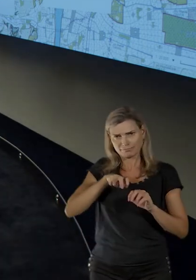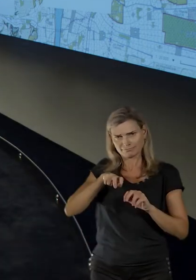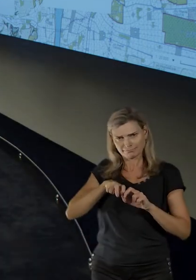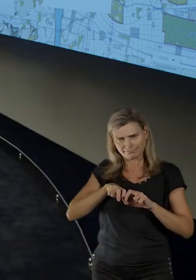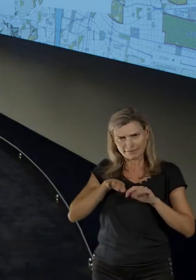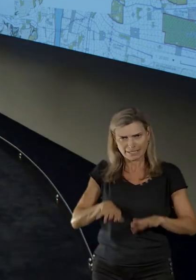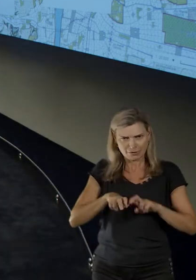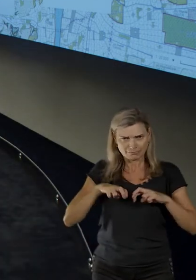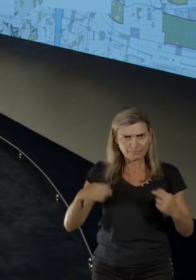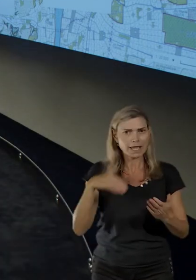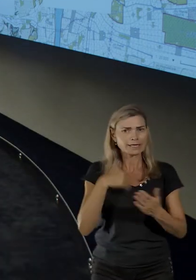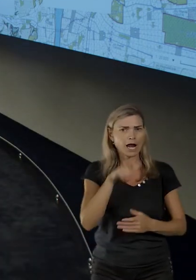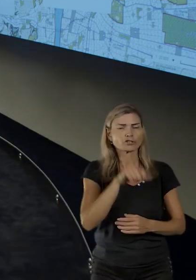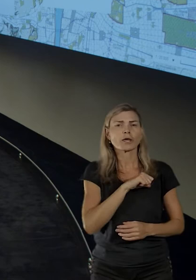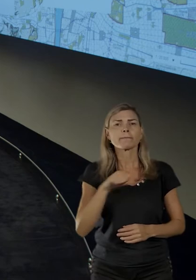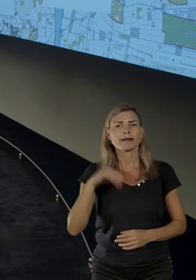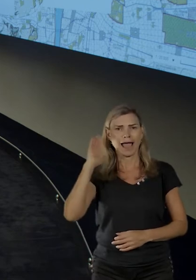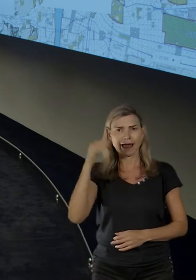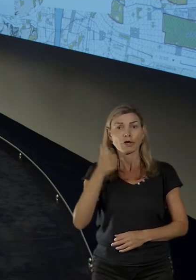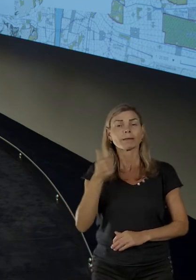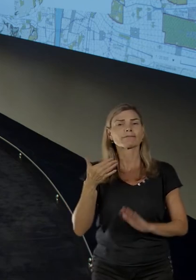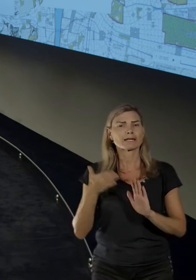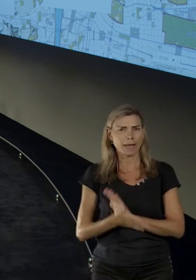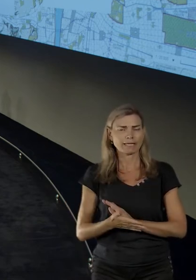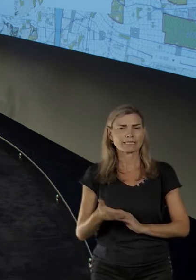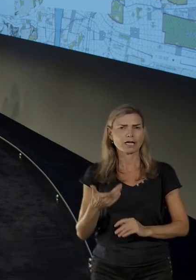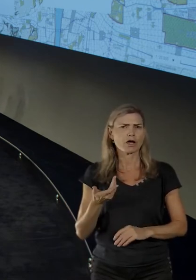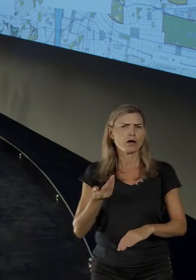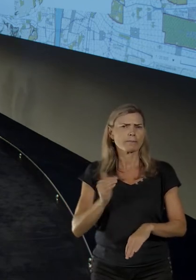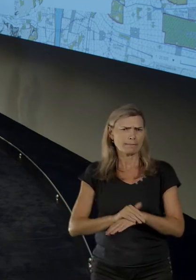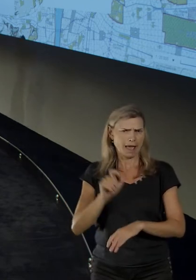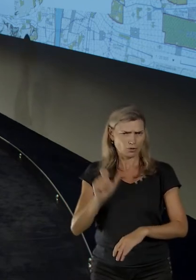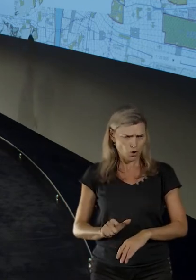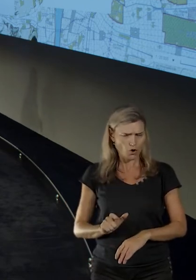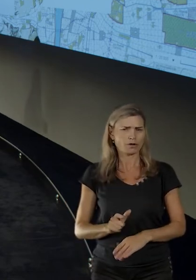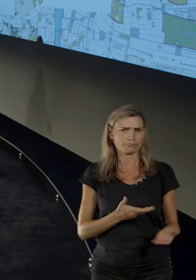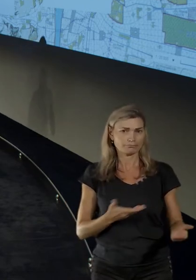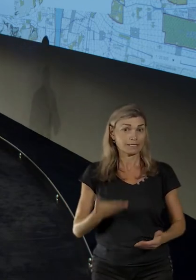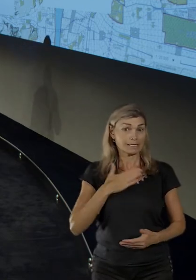Pozvu také pana Hlaváčka, prvního náměstka primátora. Jsem rád, že jste dnes přišel.